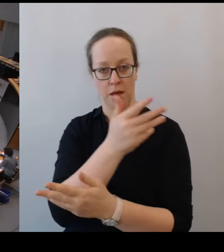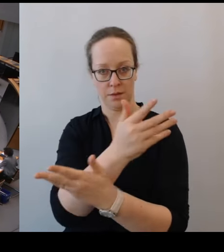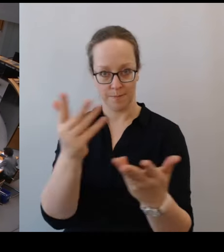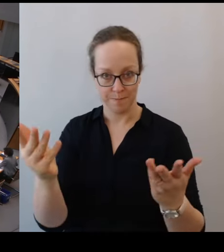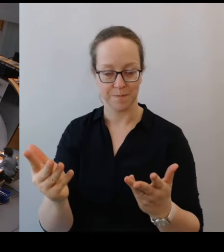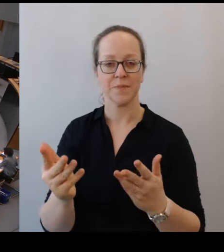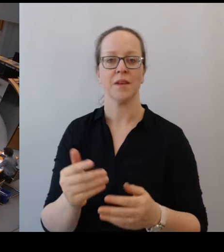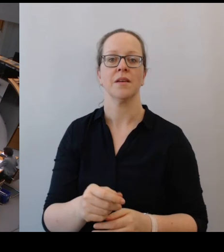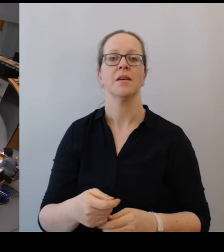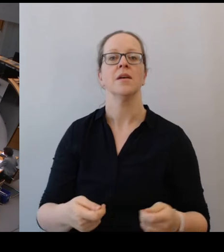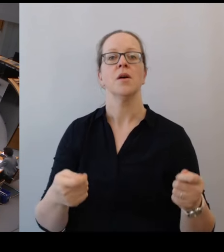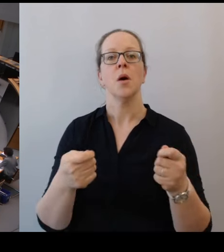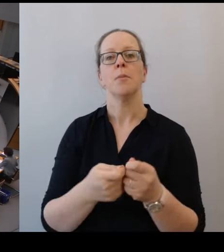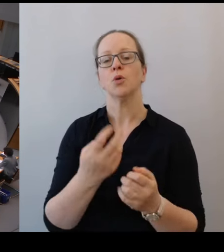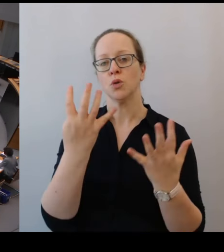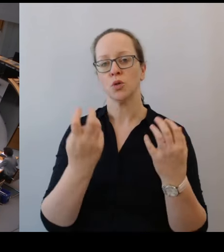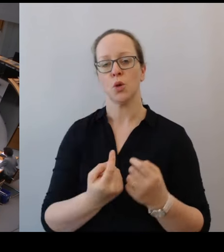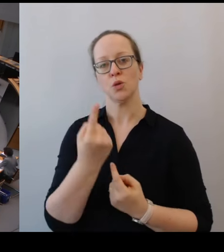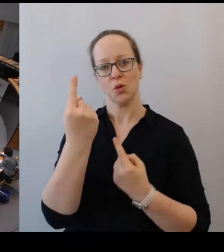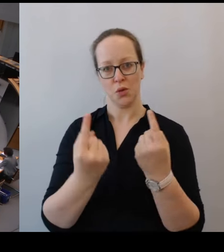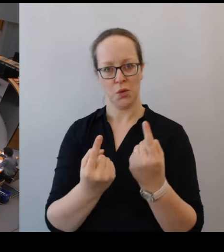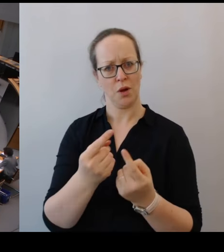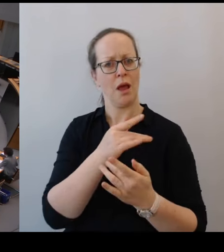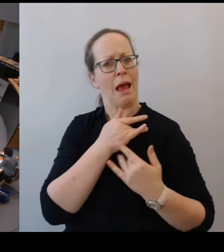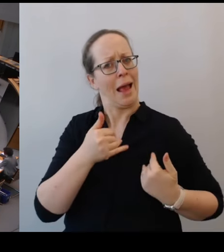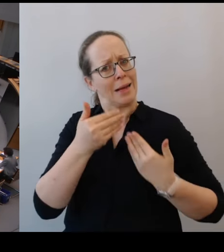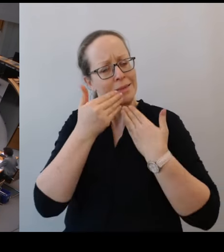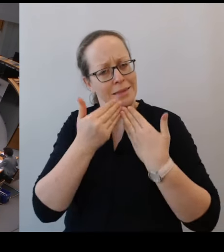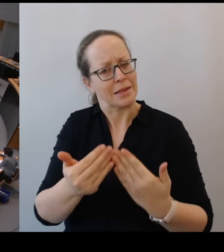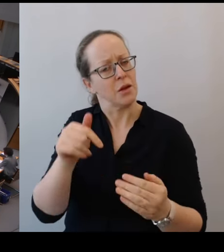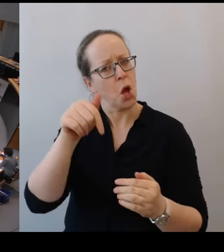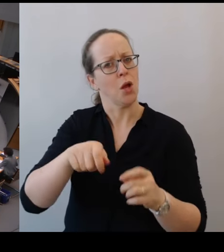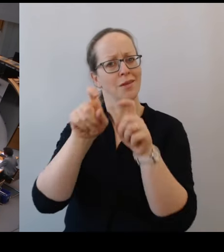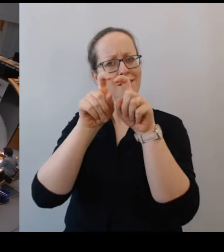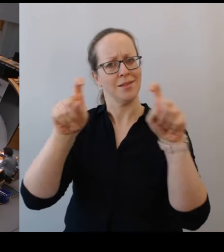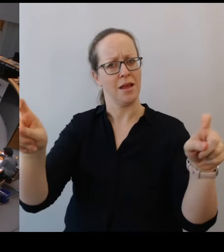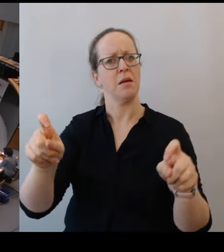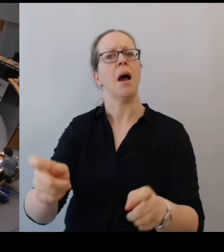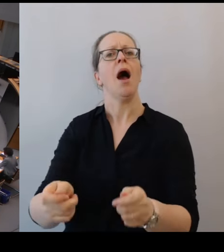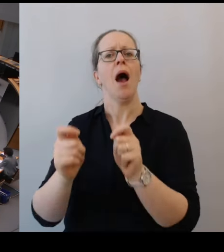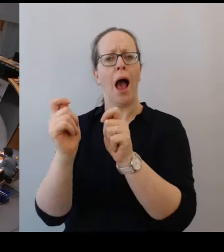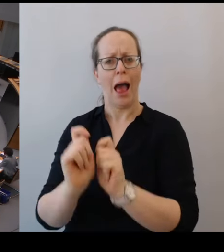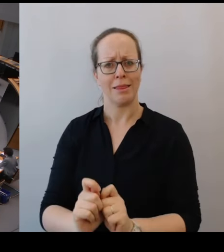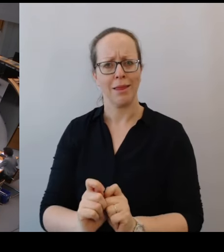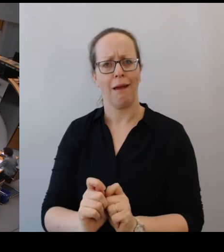Azubiwerk, über Ihren Antrag hier im Hohen Haus diskutieren können, um unsere Wertschätzung